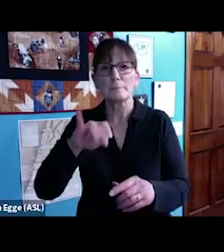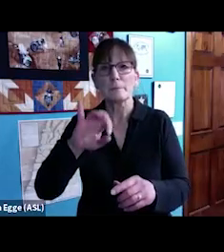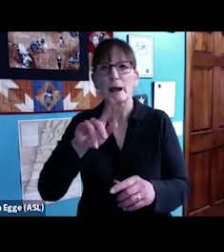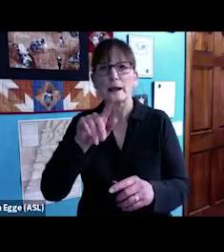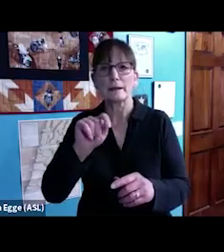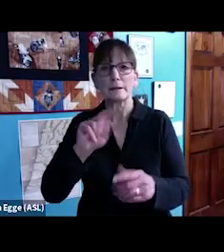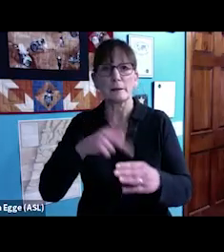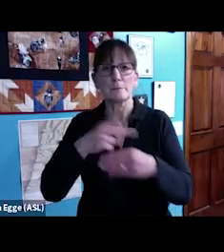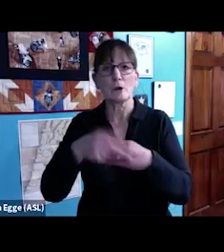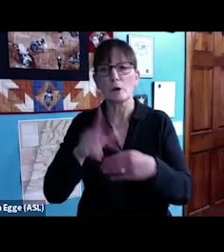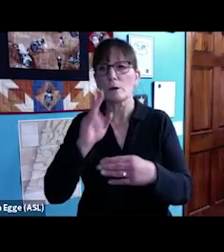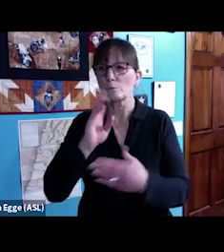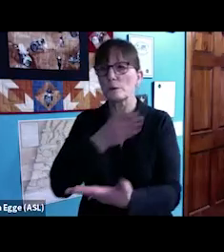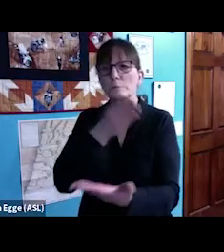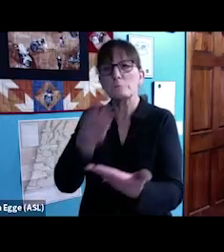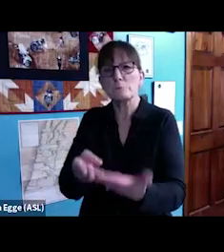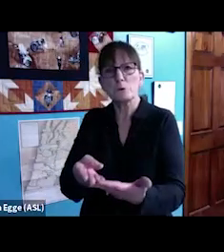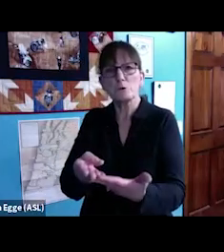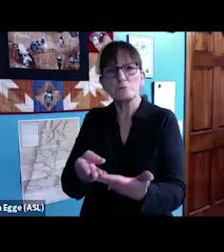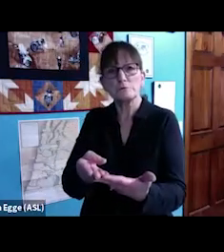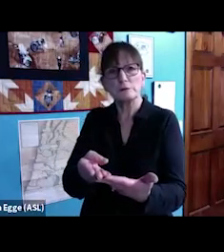para agregar que beneficien mejor el informe.